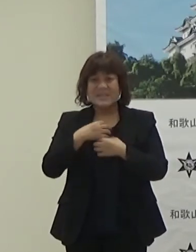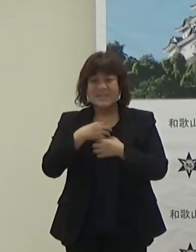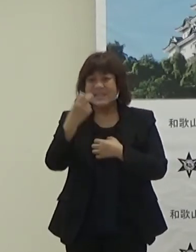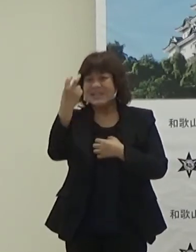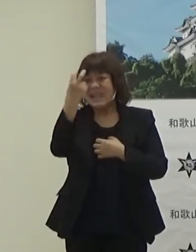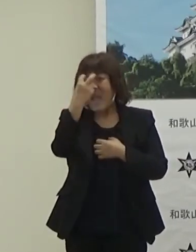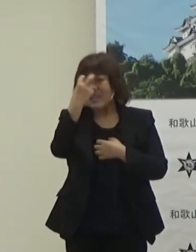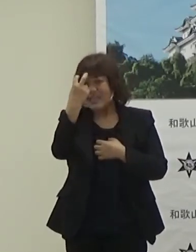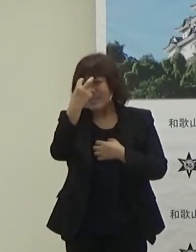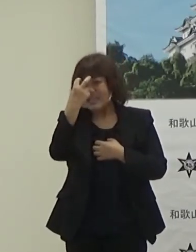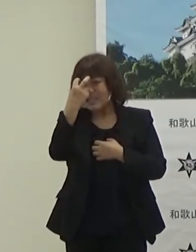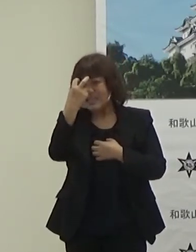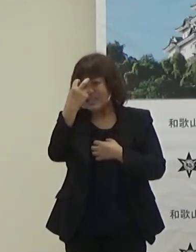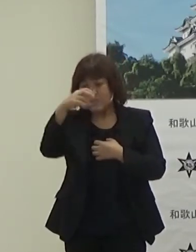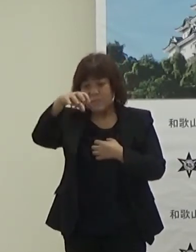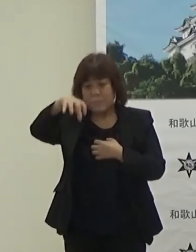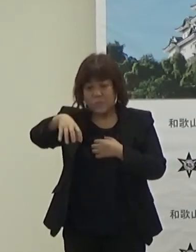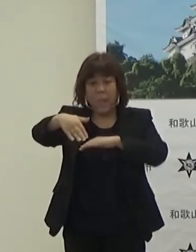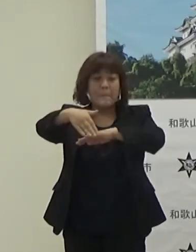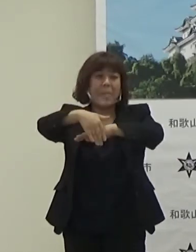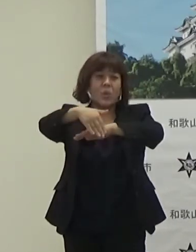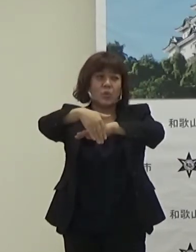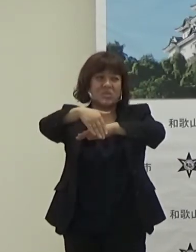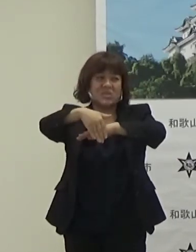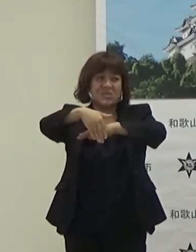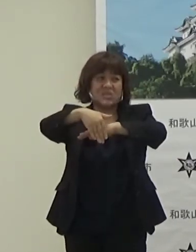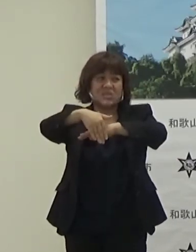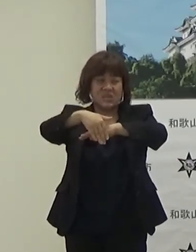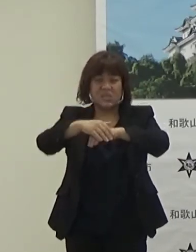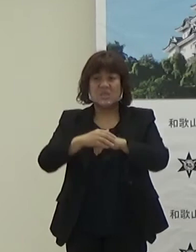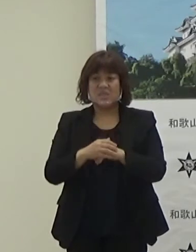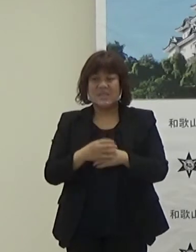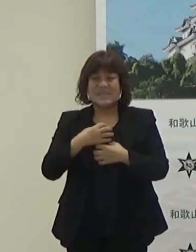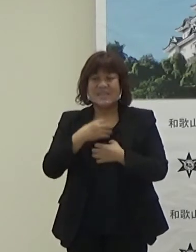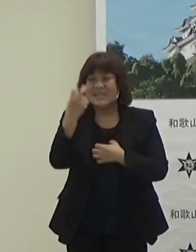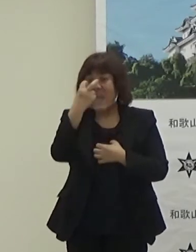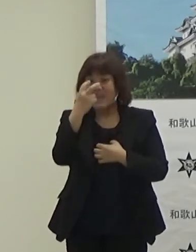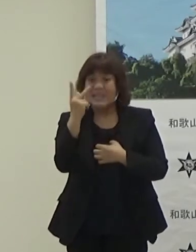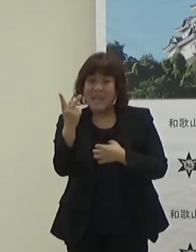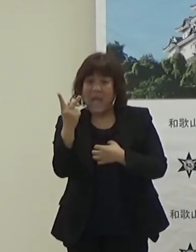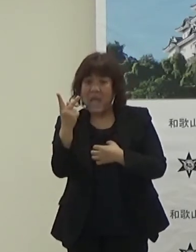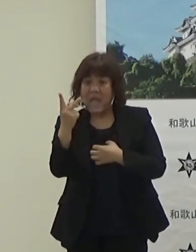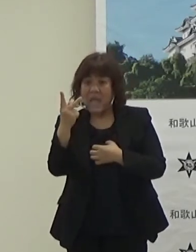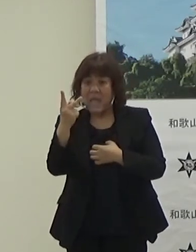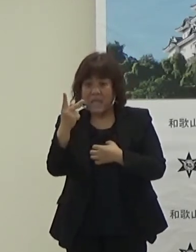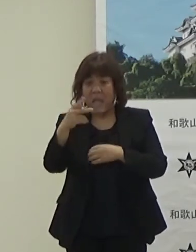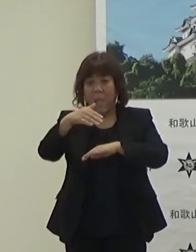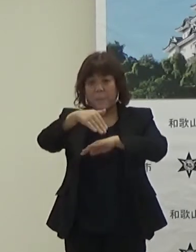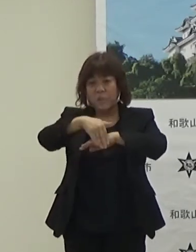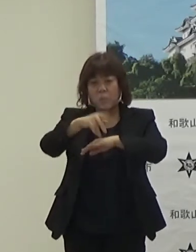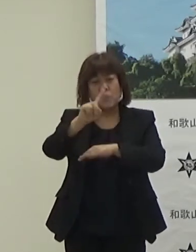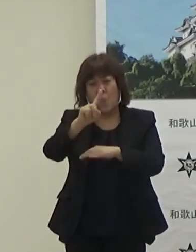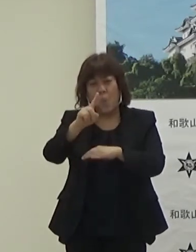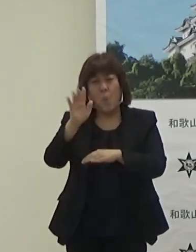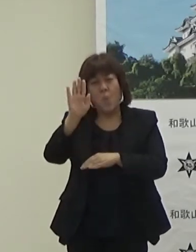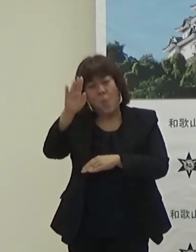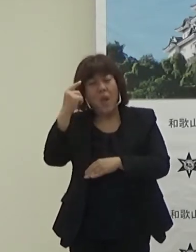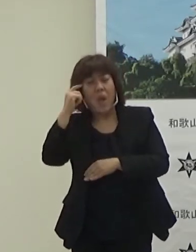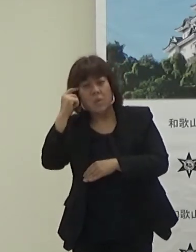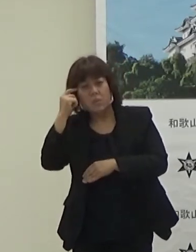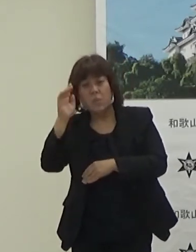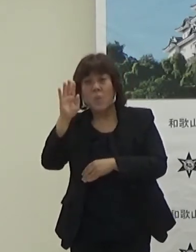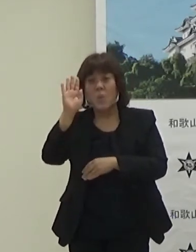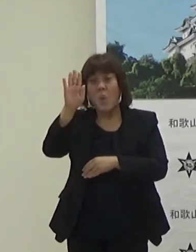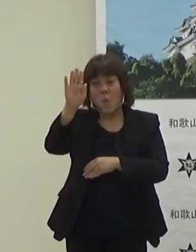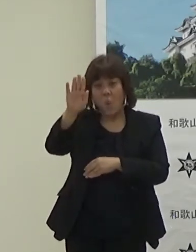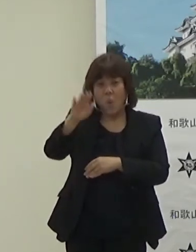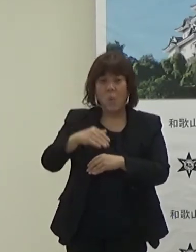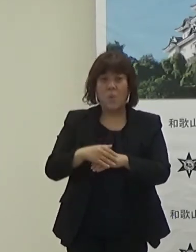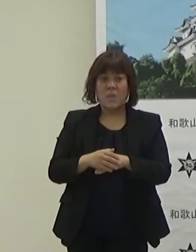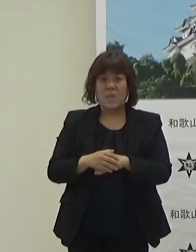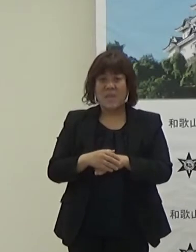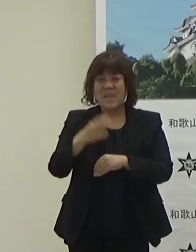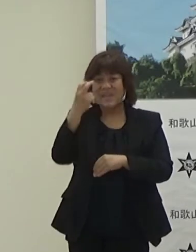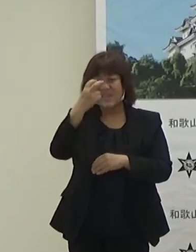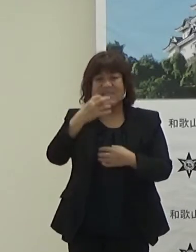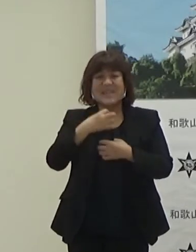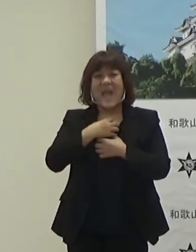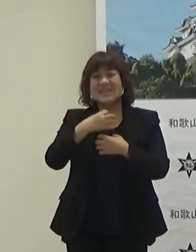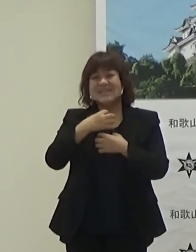窓口は。危機管理でいいんか 全体的には危機管理の